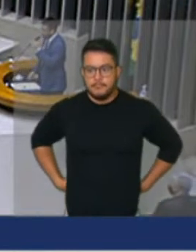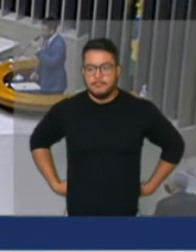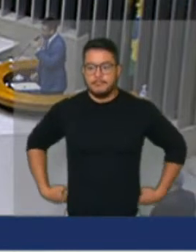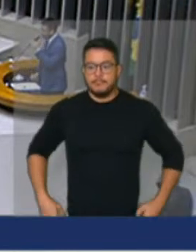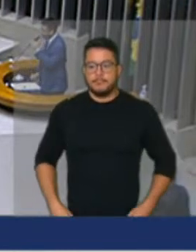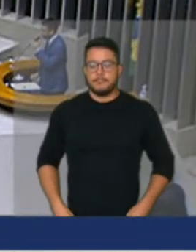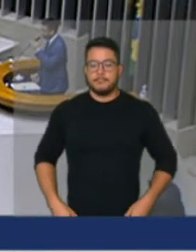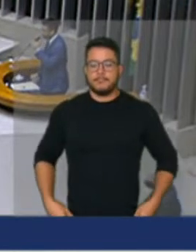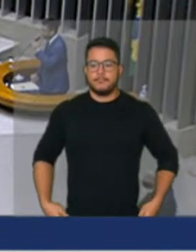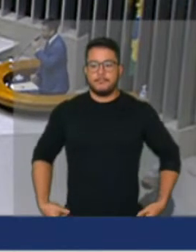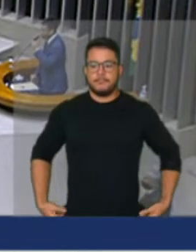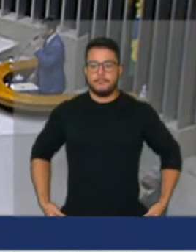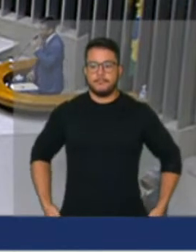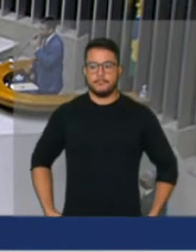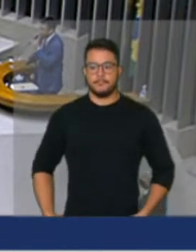HIPOCRISIA DO MINISTRO DA ECONOMIA PROPOR TAXAR... E